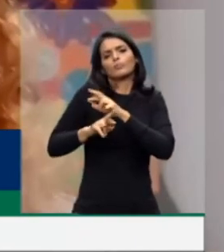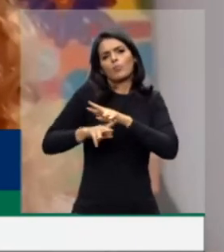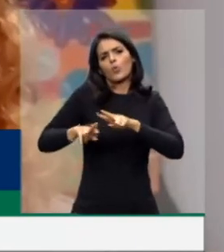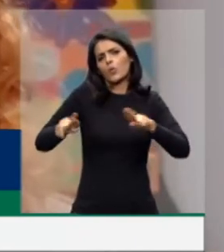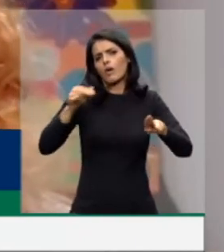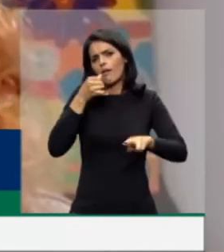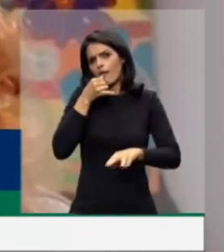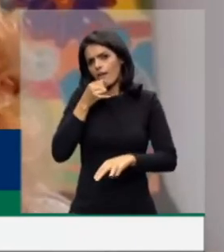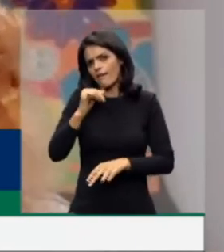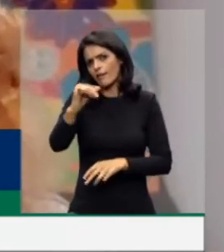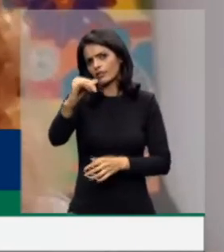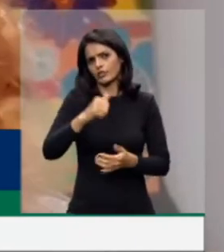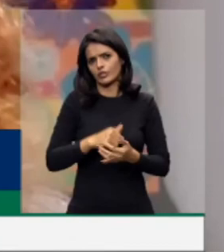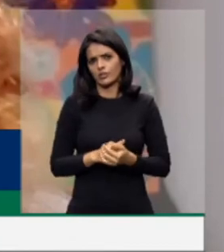ENERGIA E O MUNDO INTEIRO HOJE DEBATE AS DIVERSAS FORMAS, A